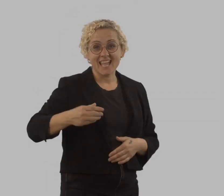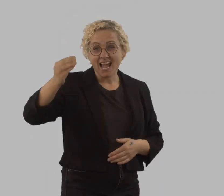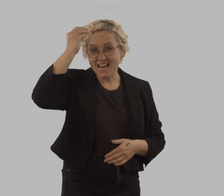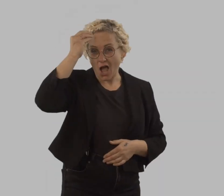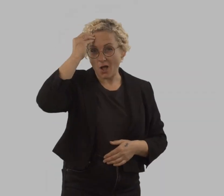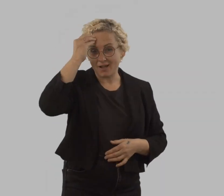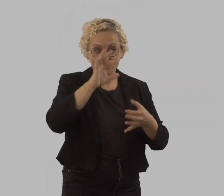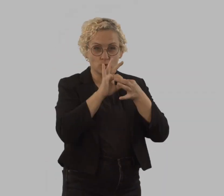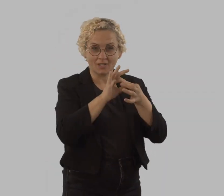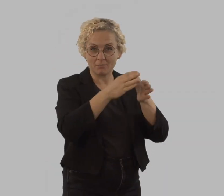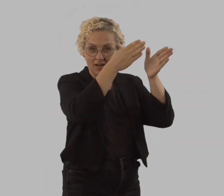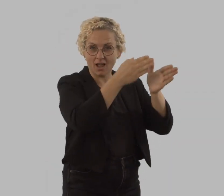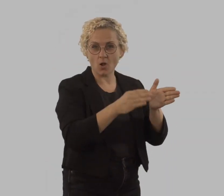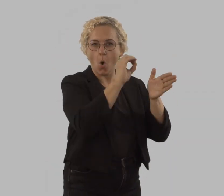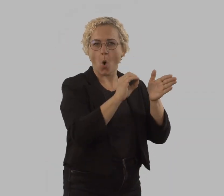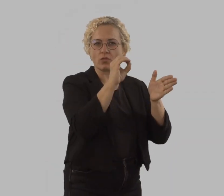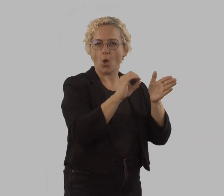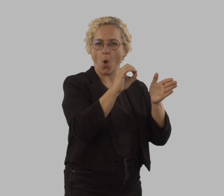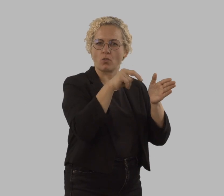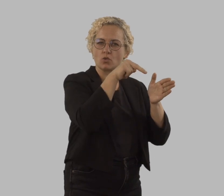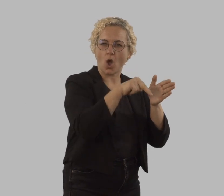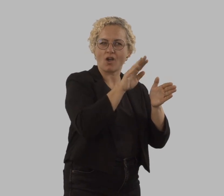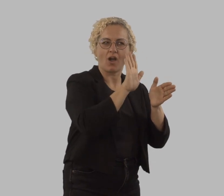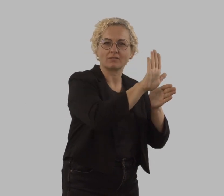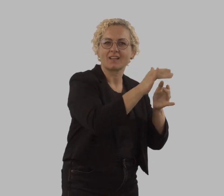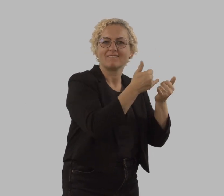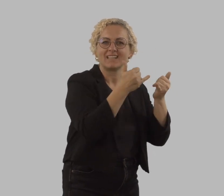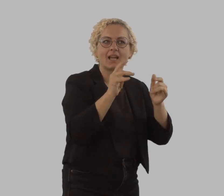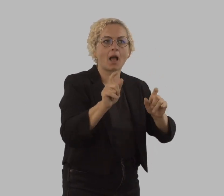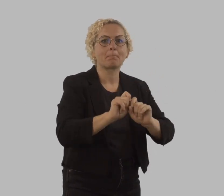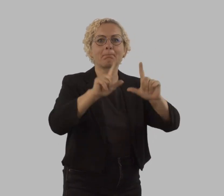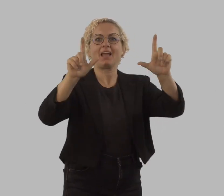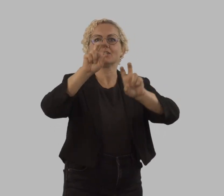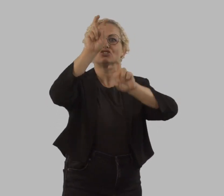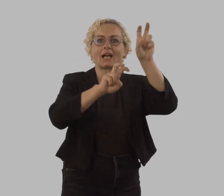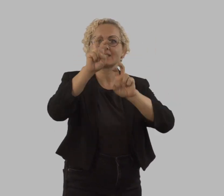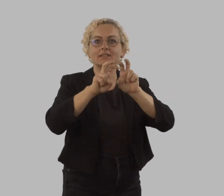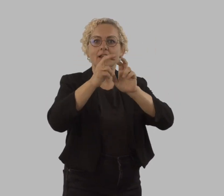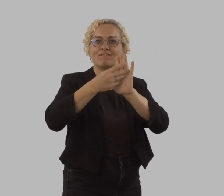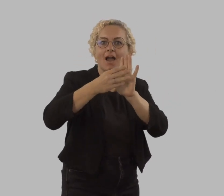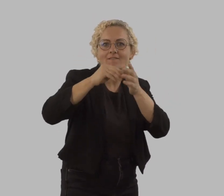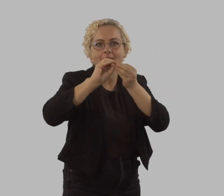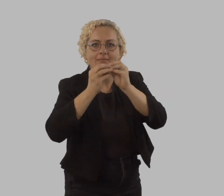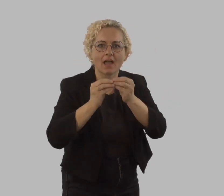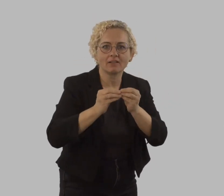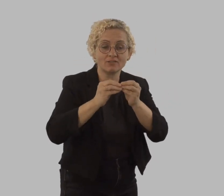Ich glaube, im Fall von Otto Neurath und der Verwendung der Bildstatistik